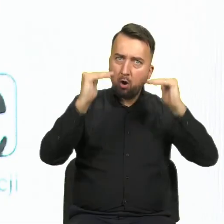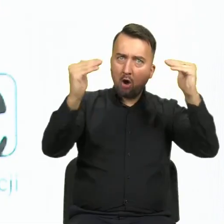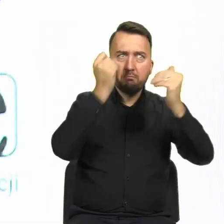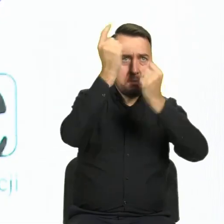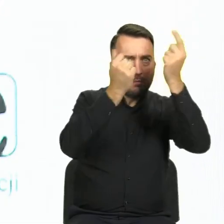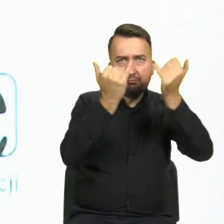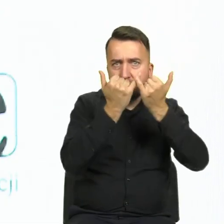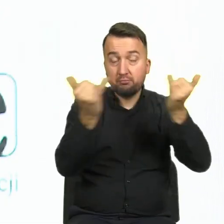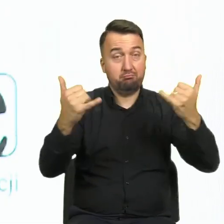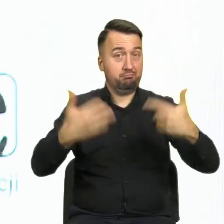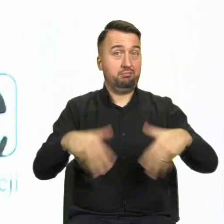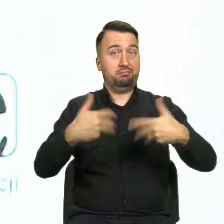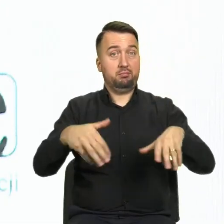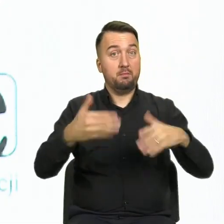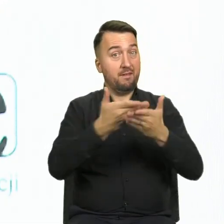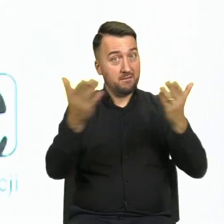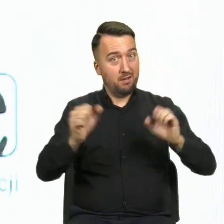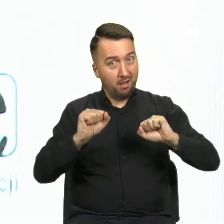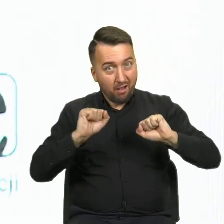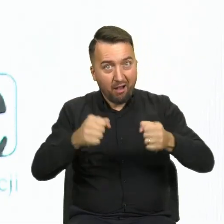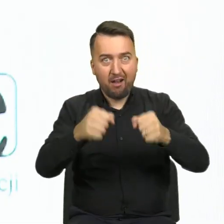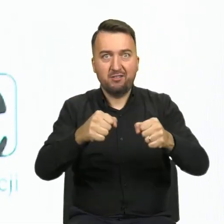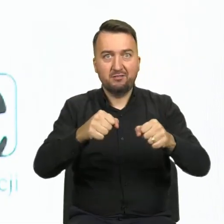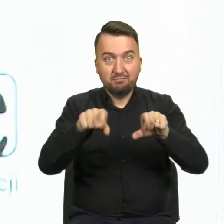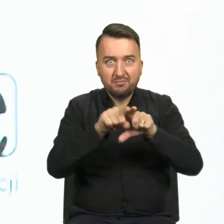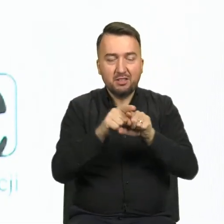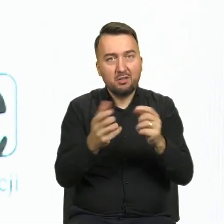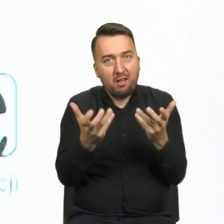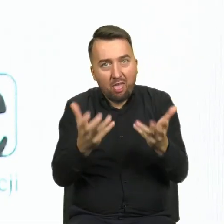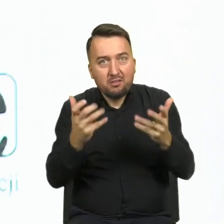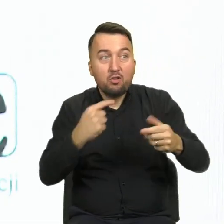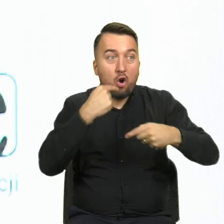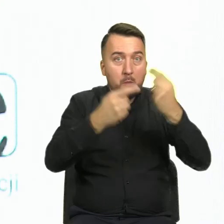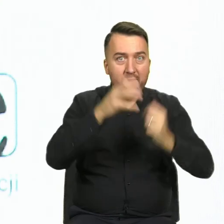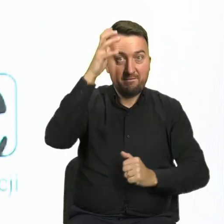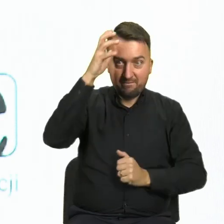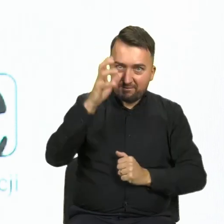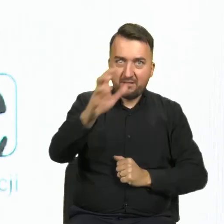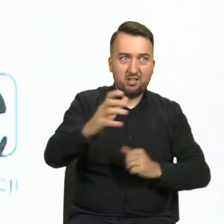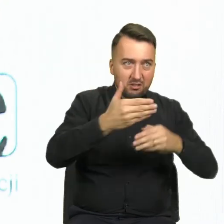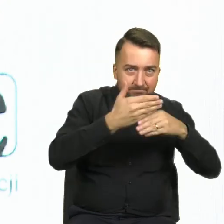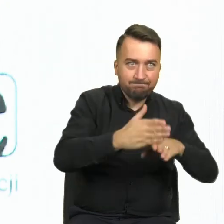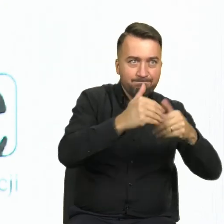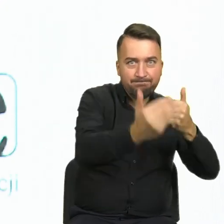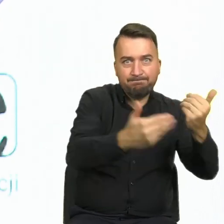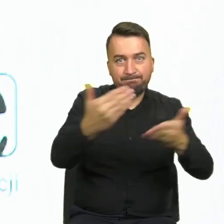Dzięki Państwa zaangażowaniu i motywacji do dzielenia się wiedzą jesteśmy w stanie rozpowszechniać dobre praktyki